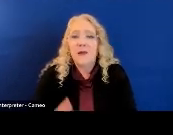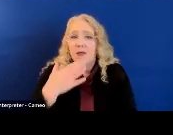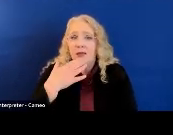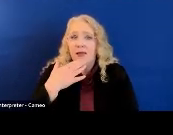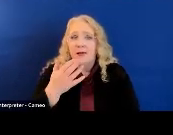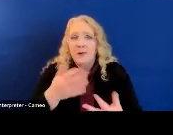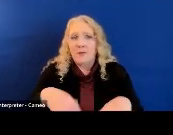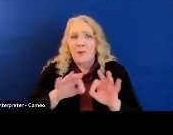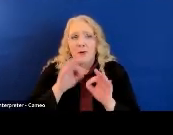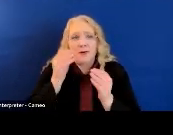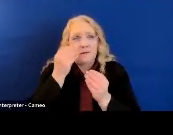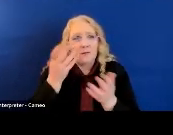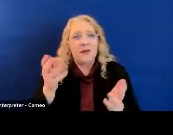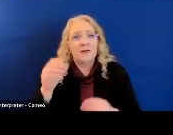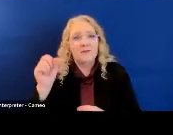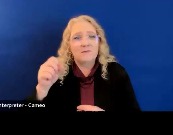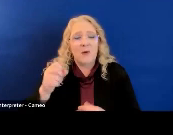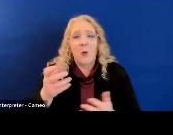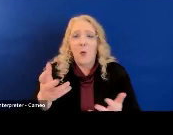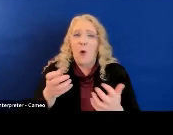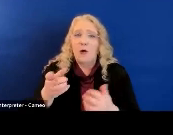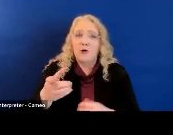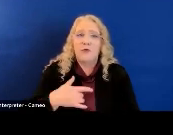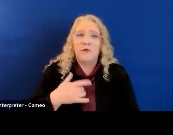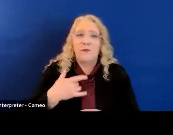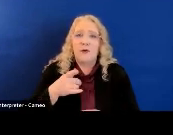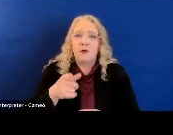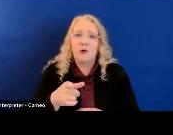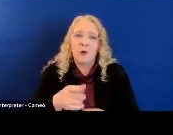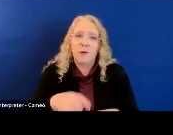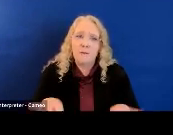información tan importante, queremos que se sienta como un miembro importante del equipo del IEP porque